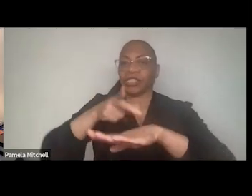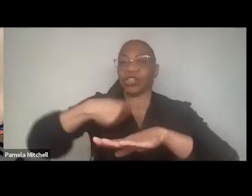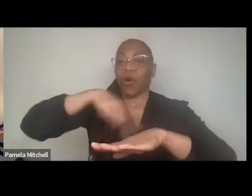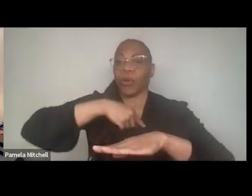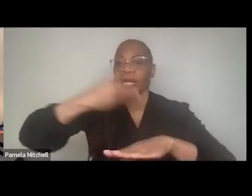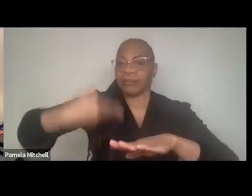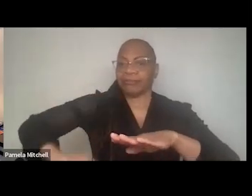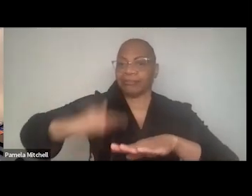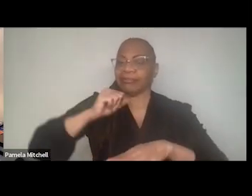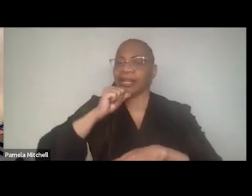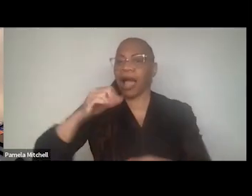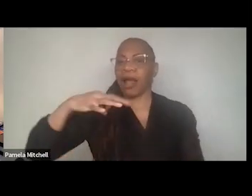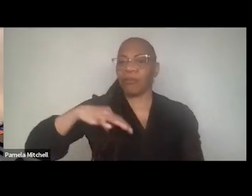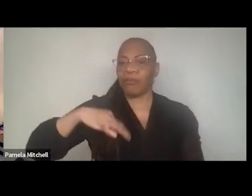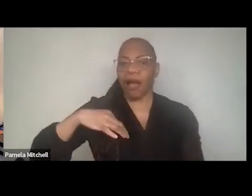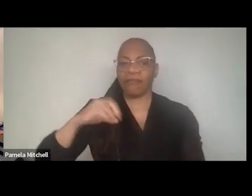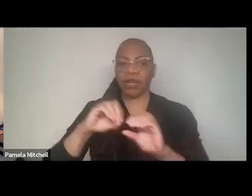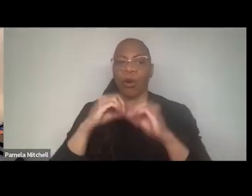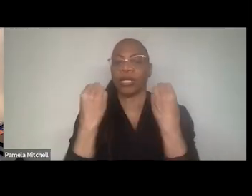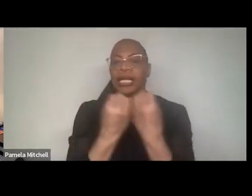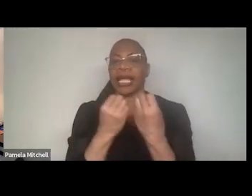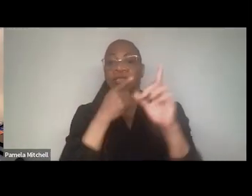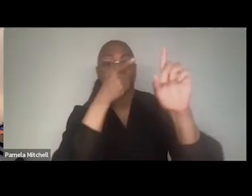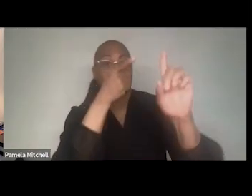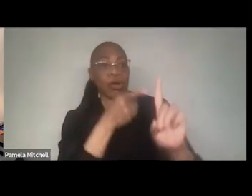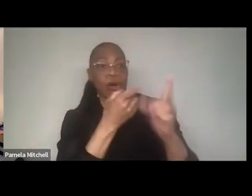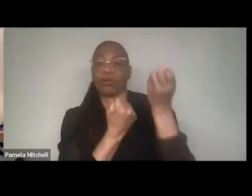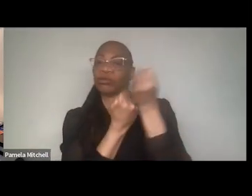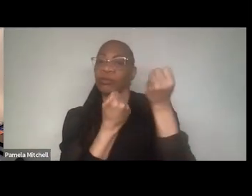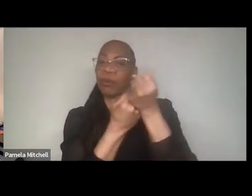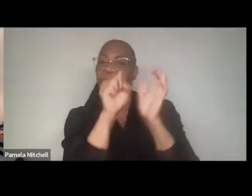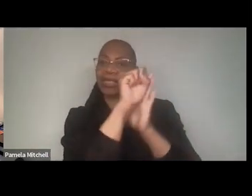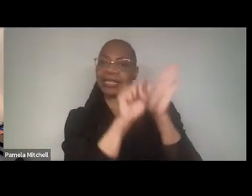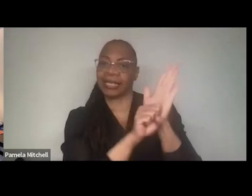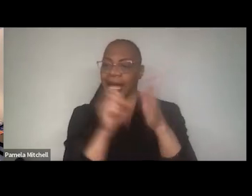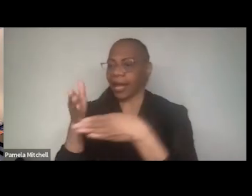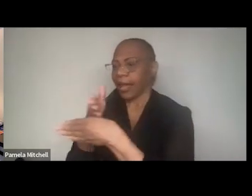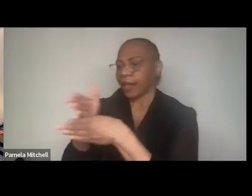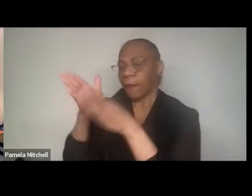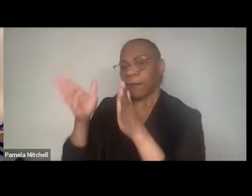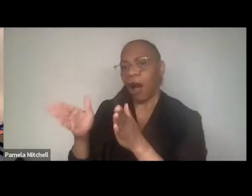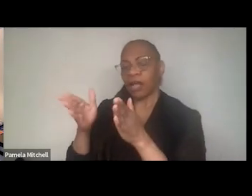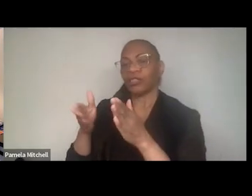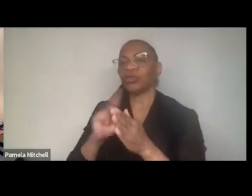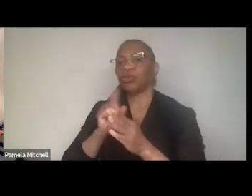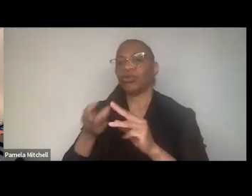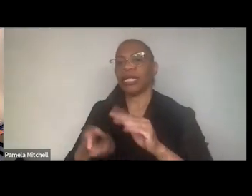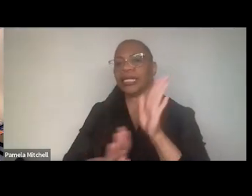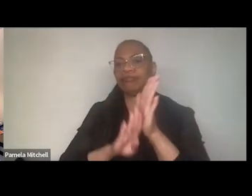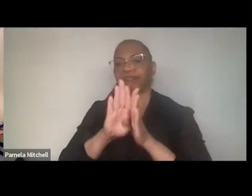y nuestro objetivo es apoyar a los estados y sus socios a aumentar la capacidad de servir mejor a las personas